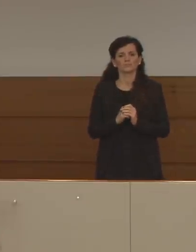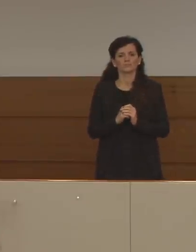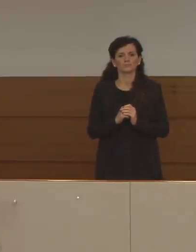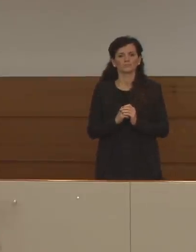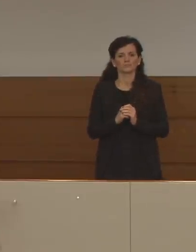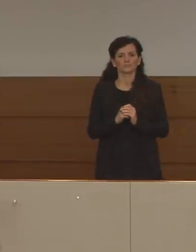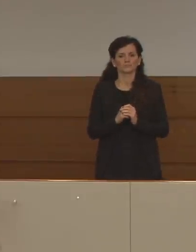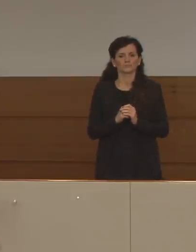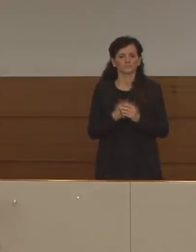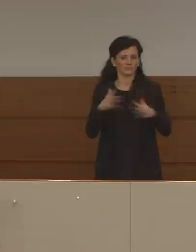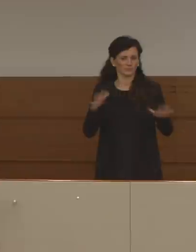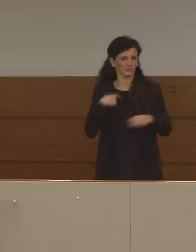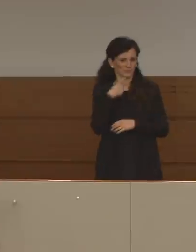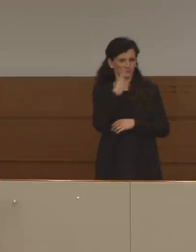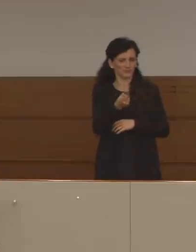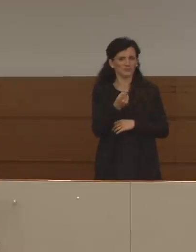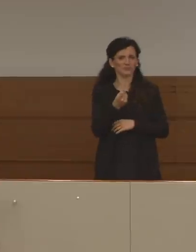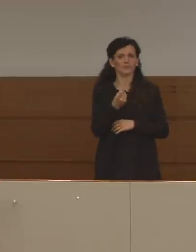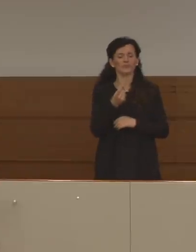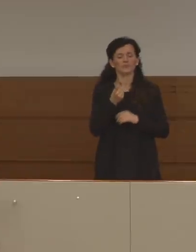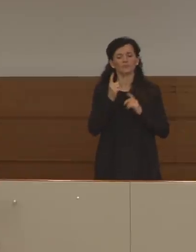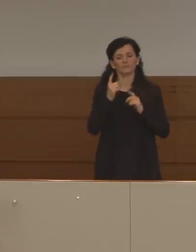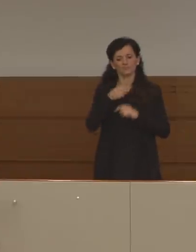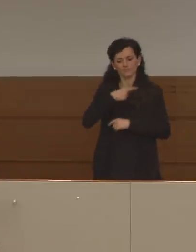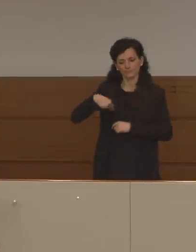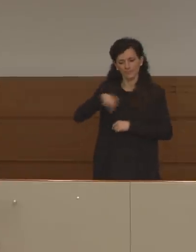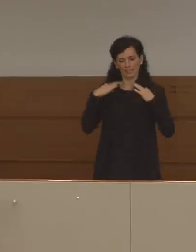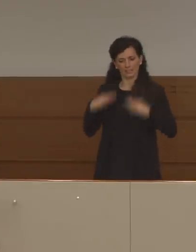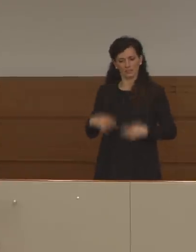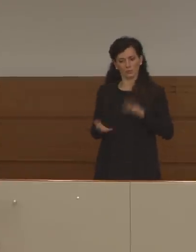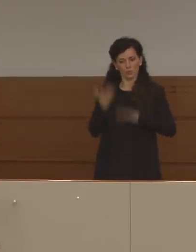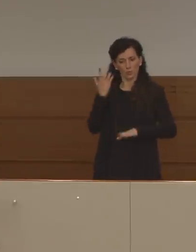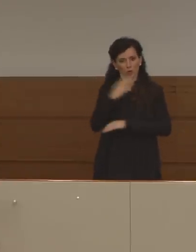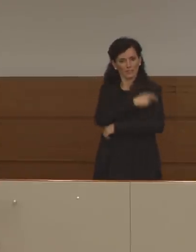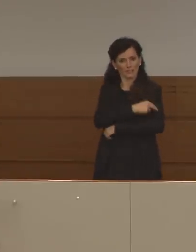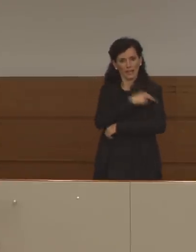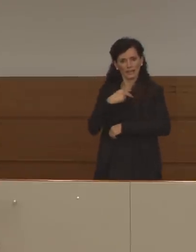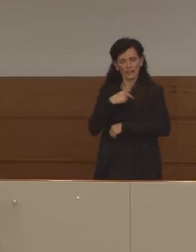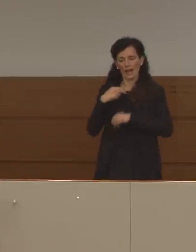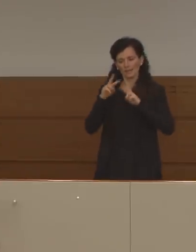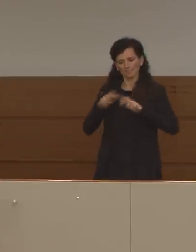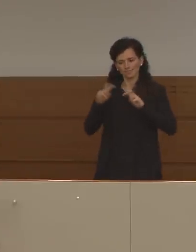dobbiamo approfondire se in questi casi l'esposizione è avvenuta